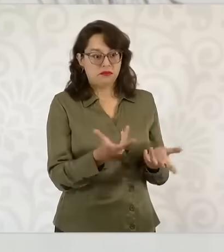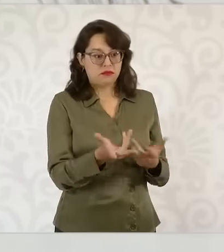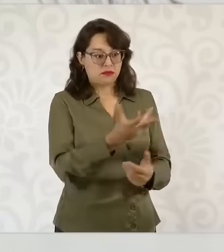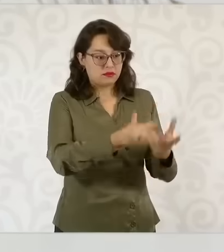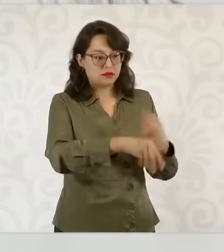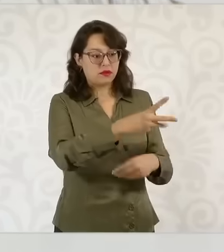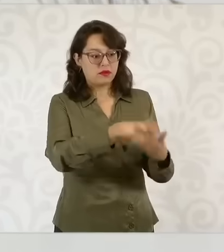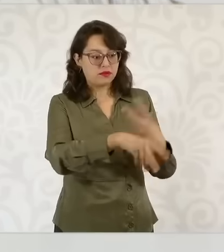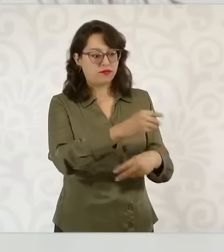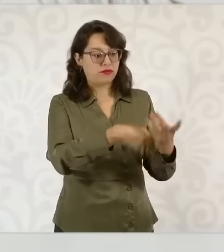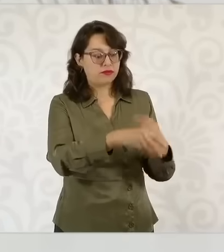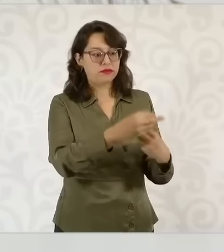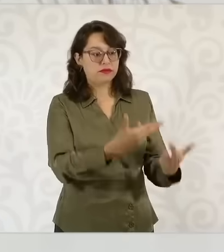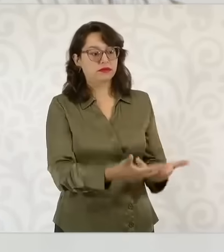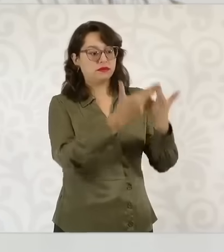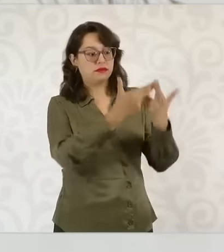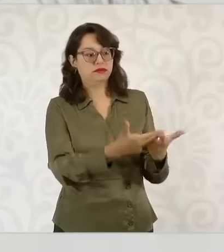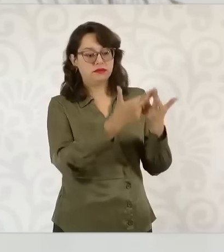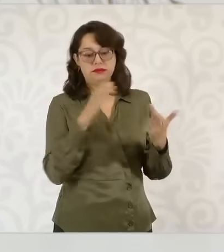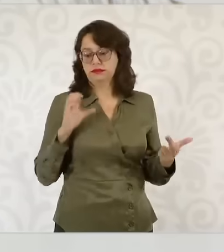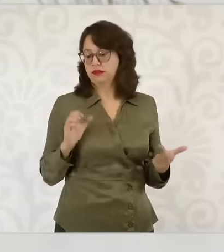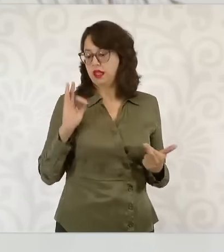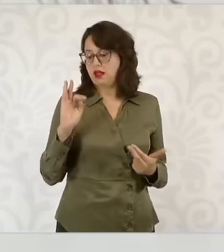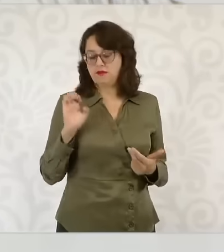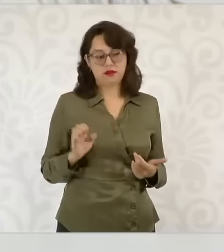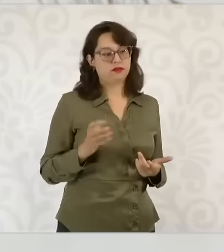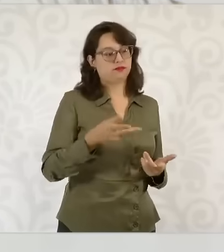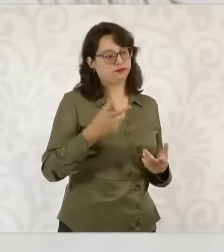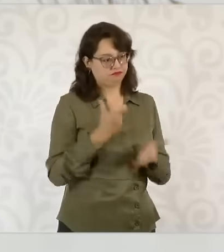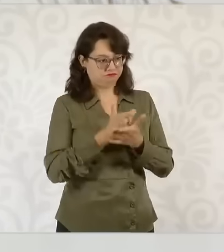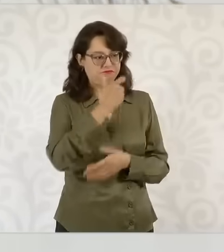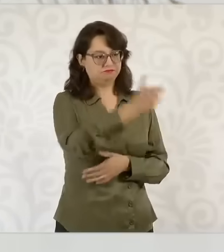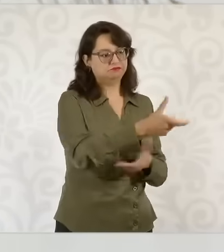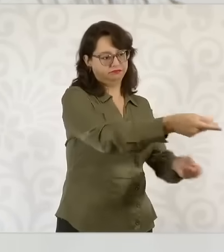Comisión Federal de Electricidad y eso sería el autoabasto de la energía eléctrica para esa